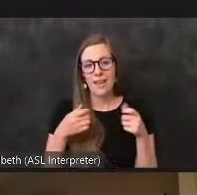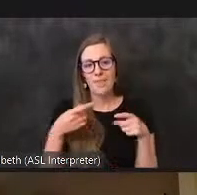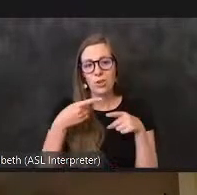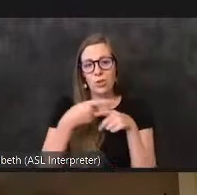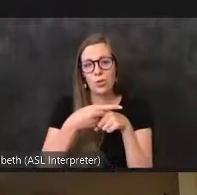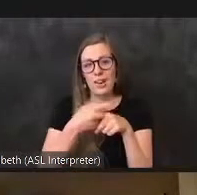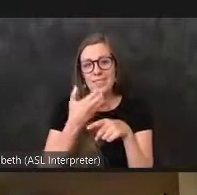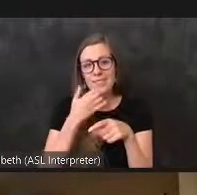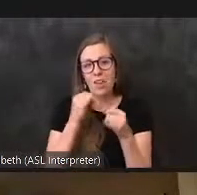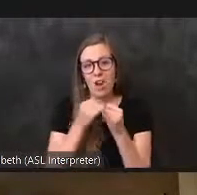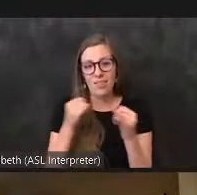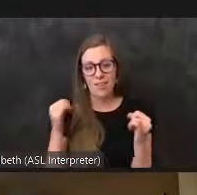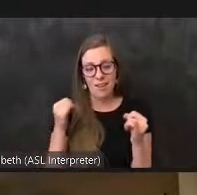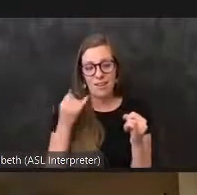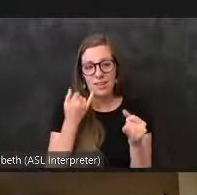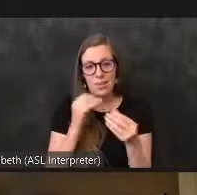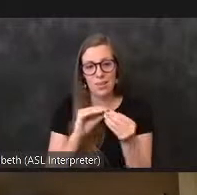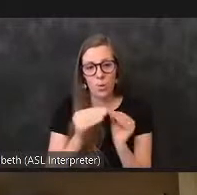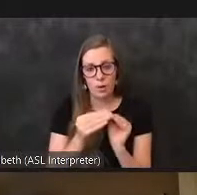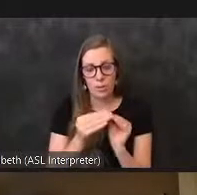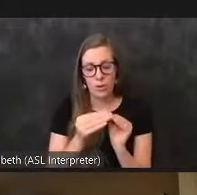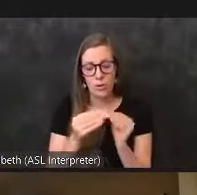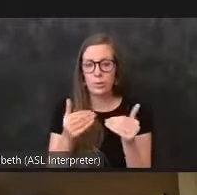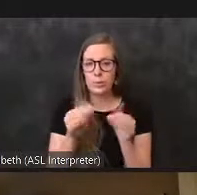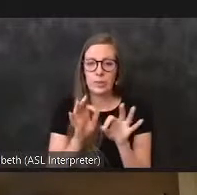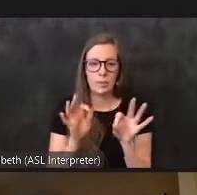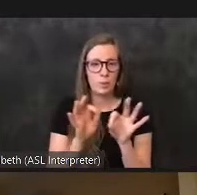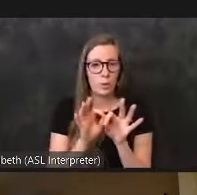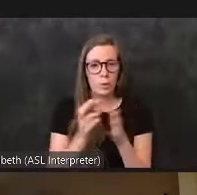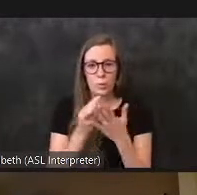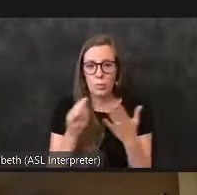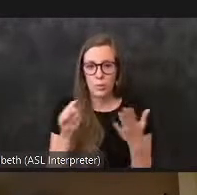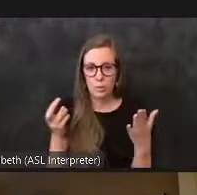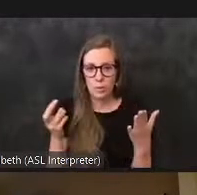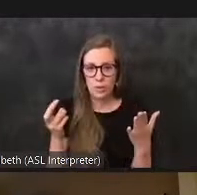condado tenemos la línea de crisis telefónica es un importante recurso.